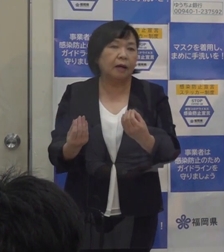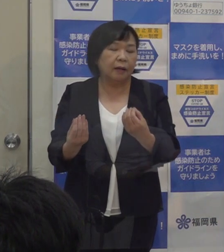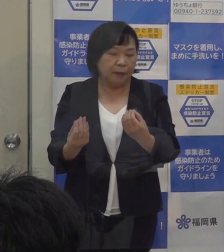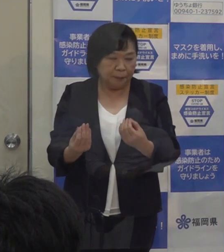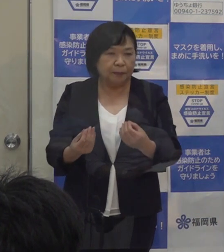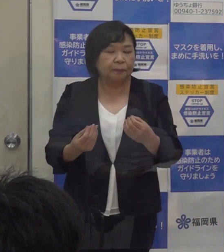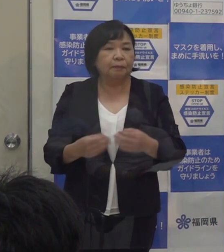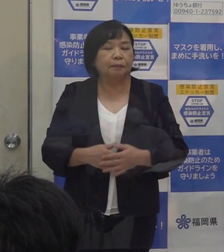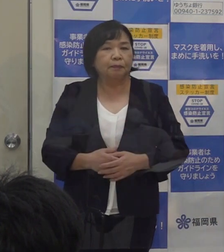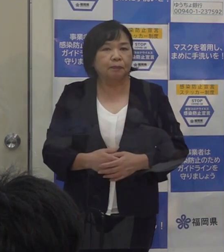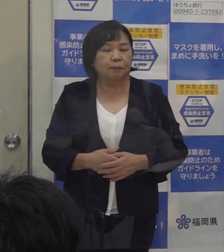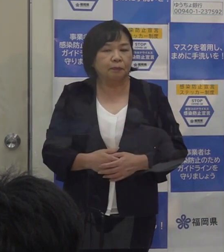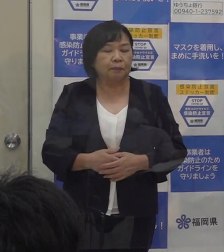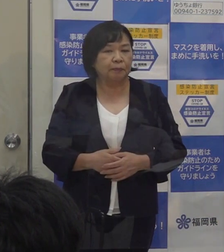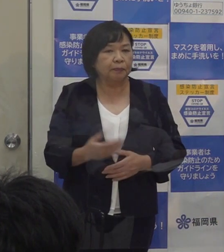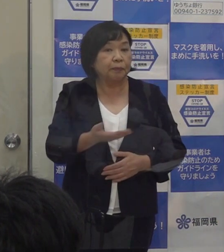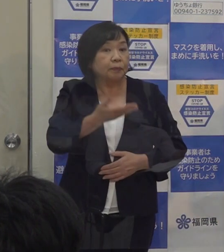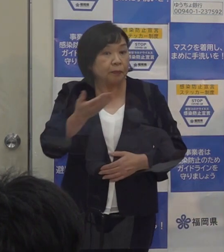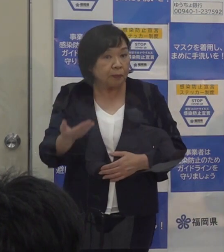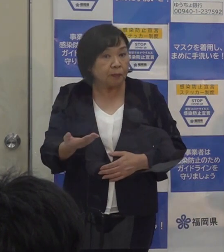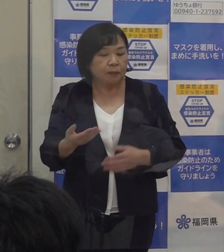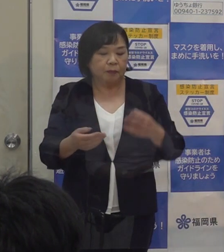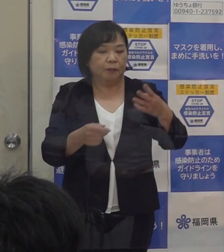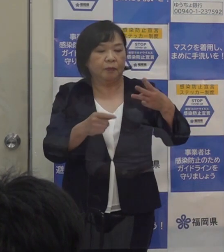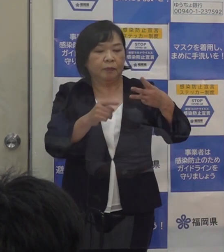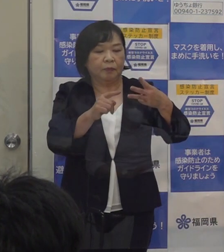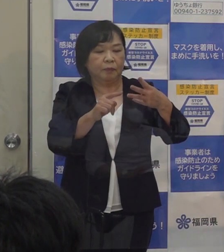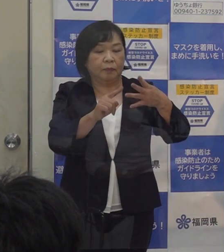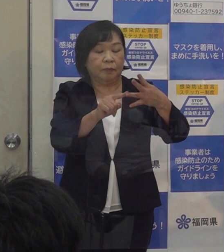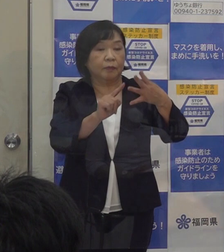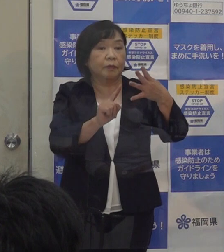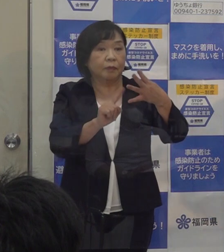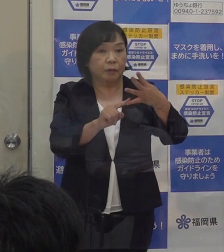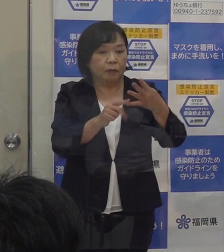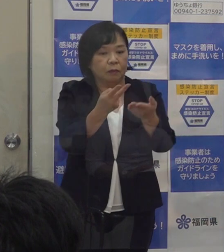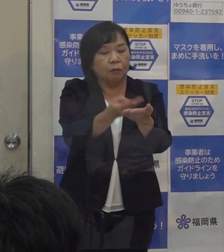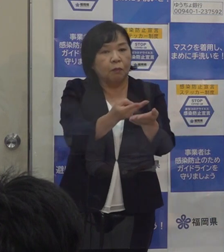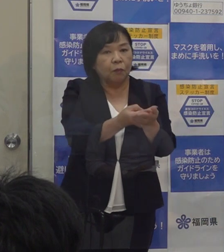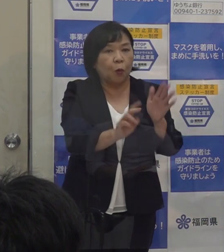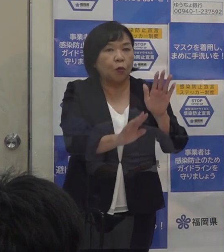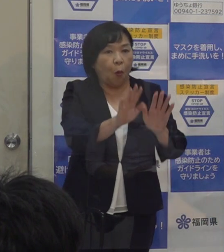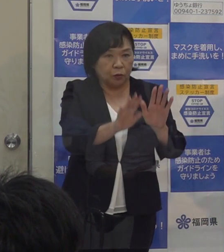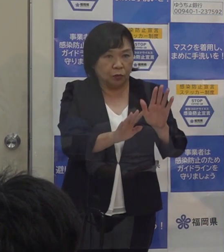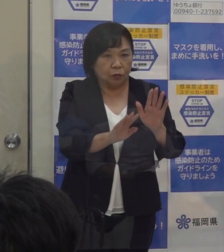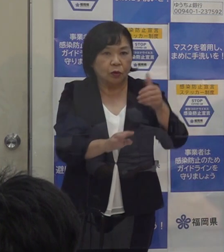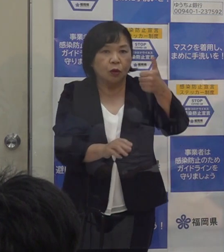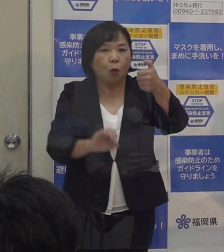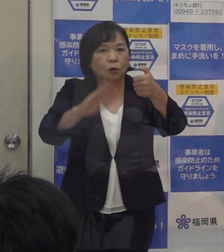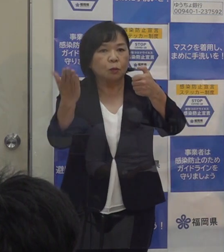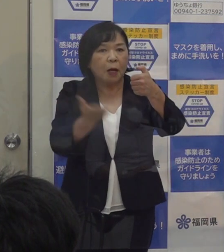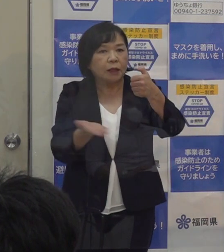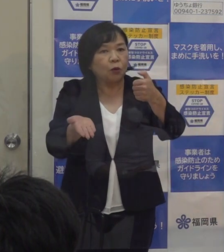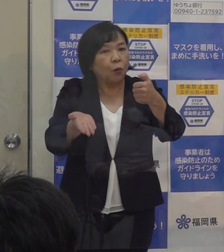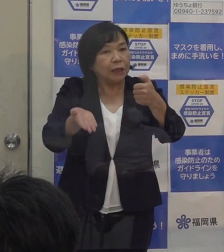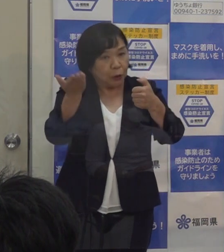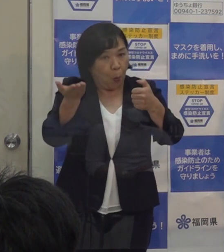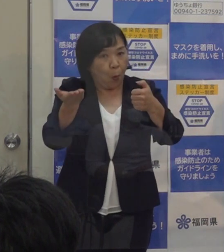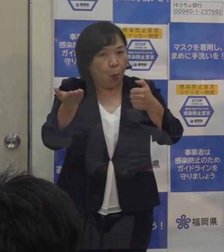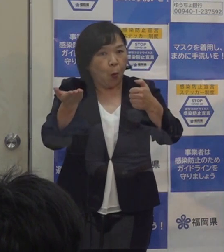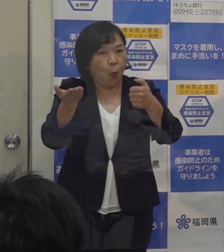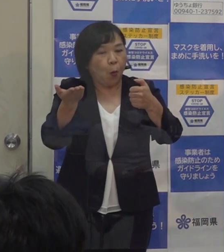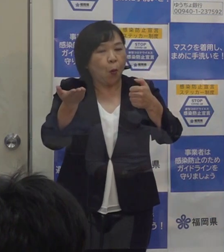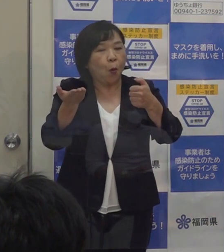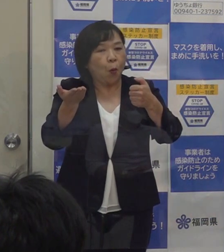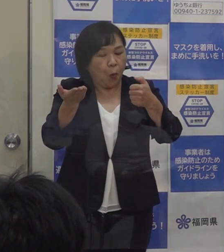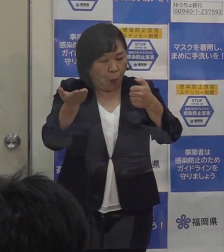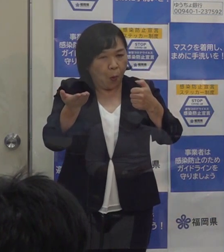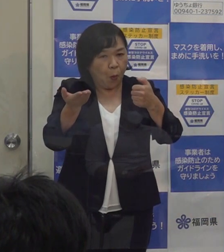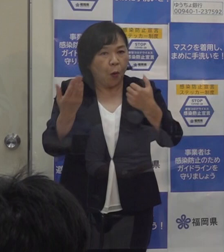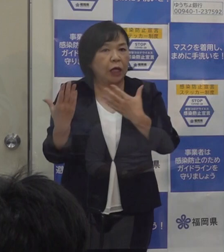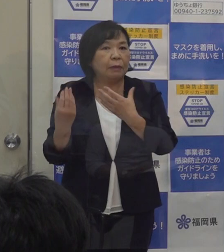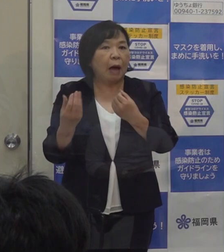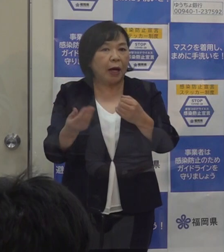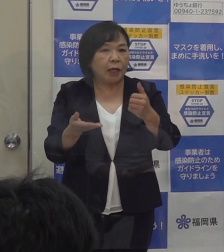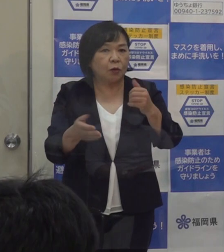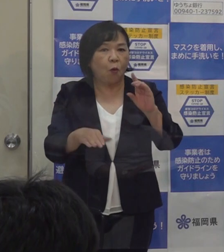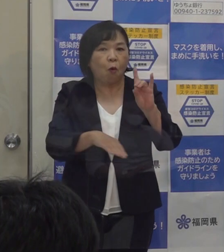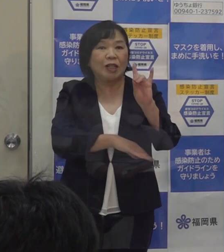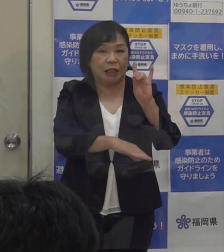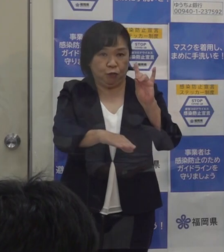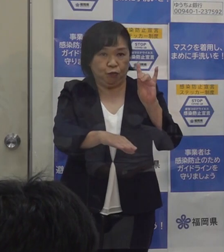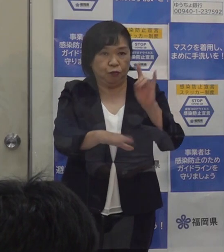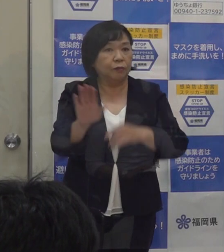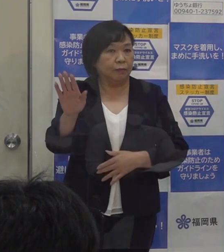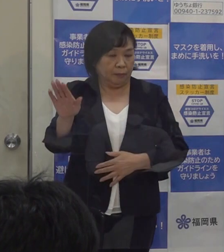それから病床関係の稼働率については ５０％以上がこれまでの基準として示されていたわけです